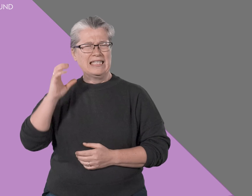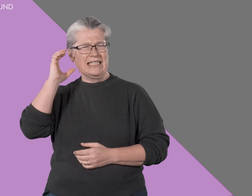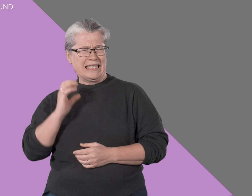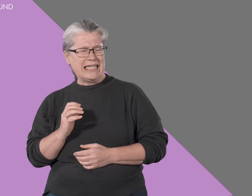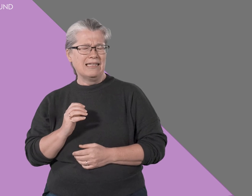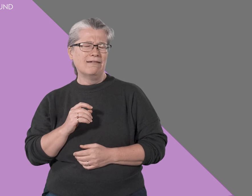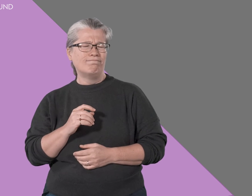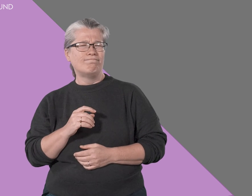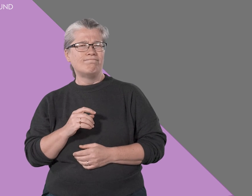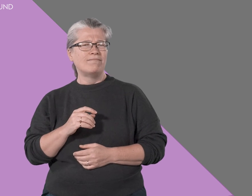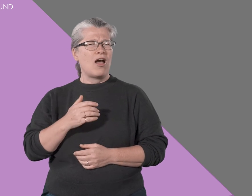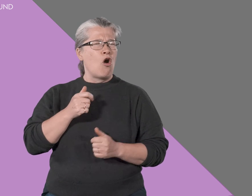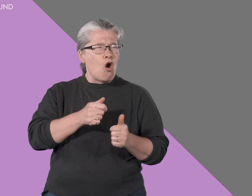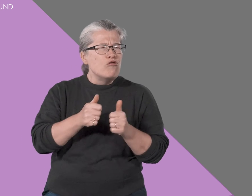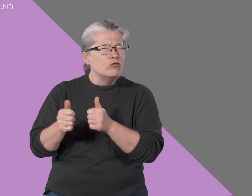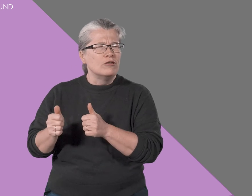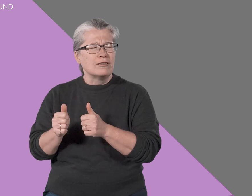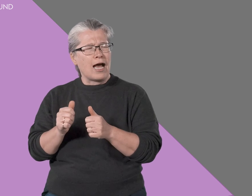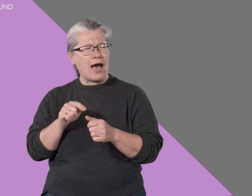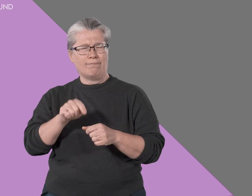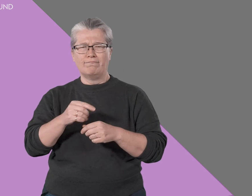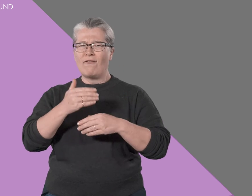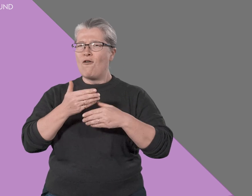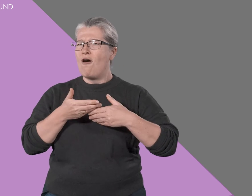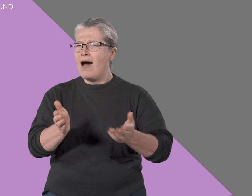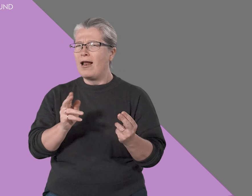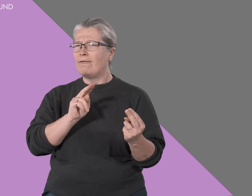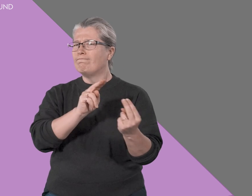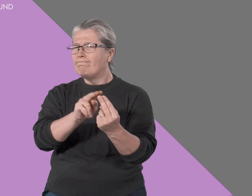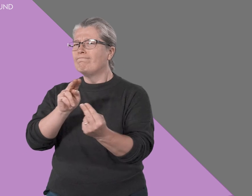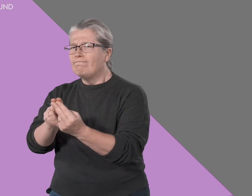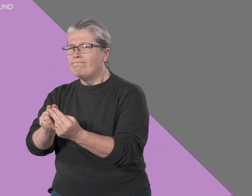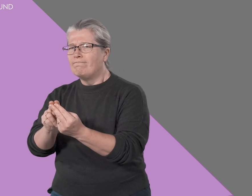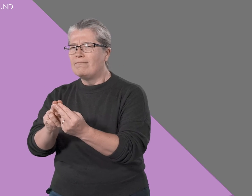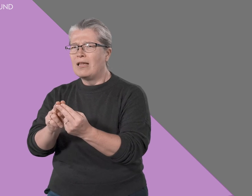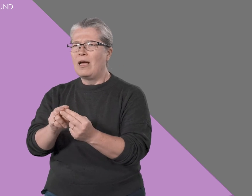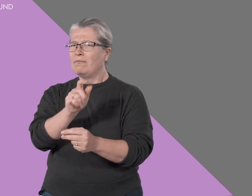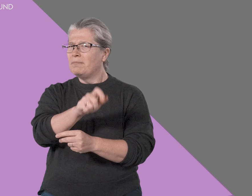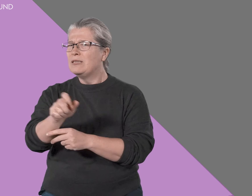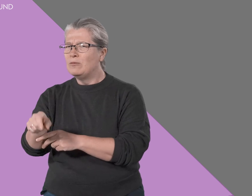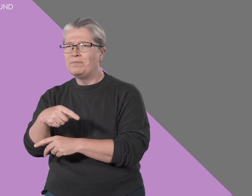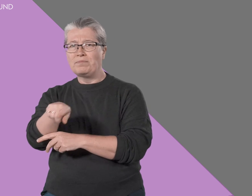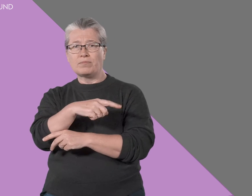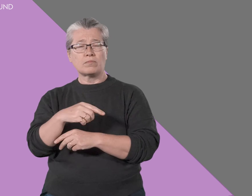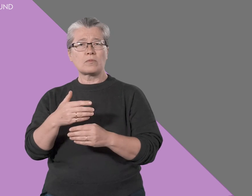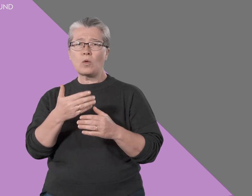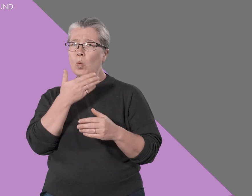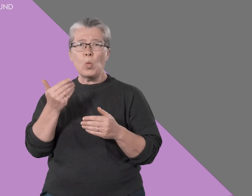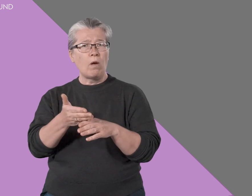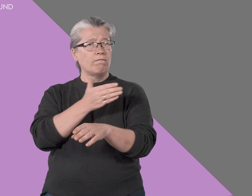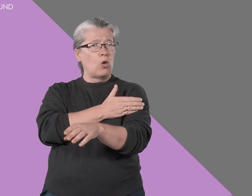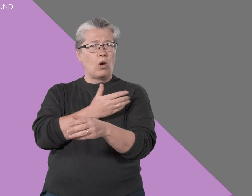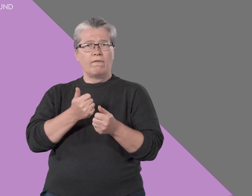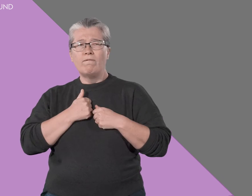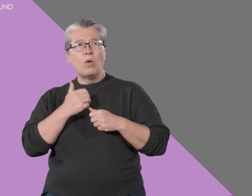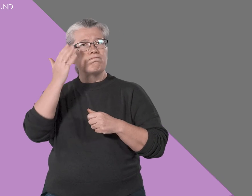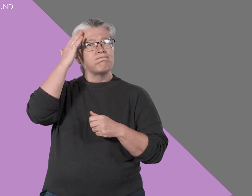Stina berättar att hon önskar nå ut till dem som inte har så mycket information -